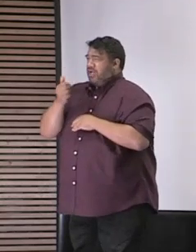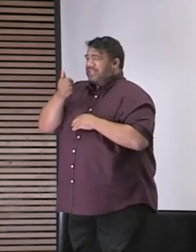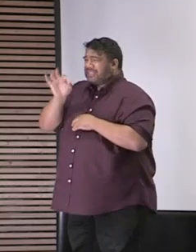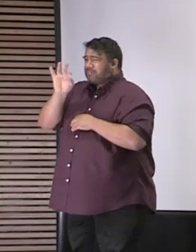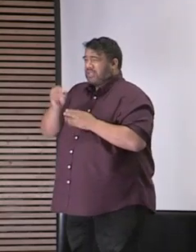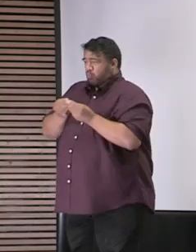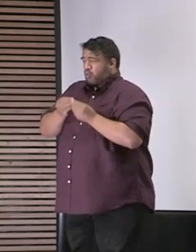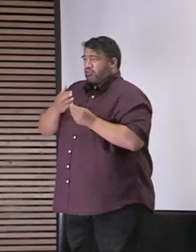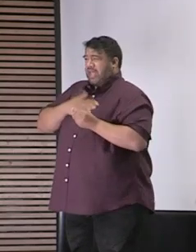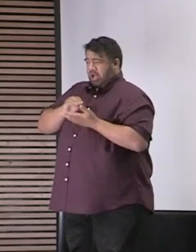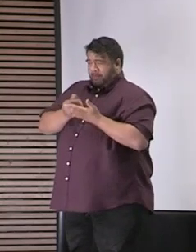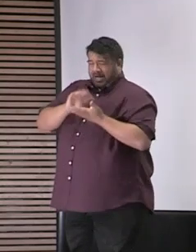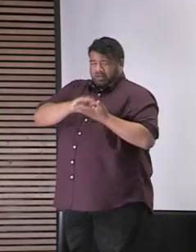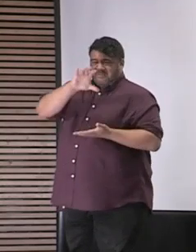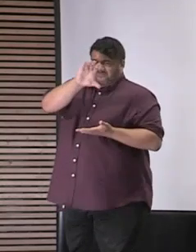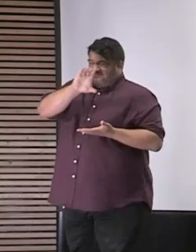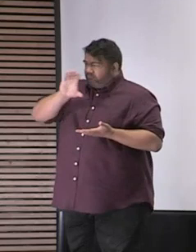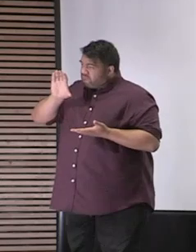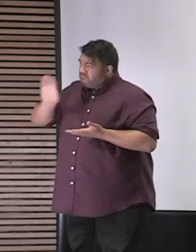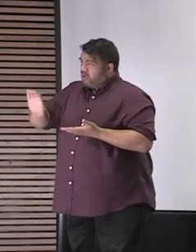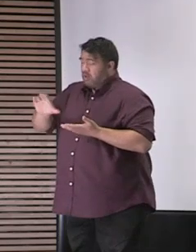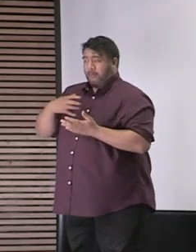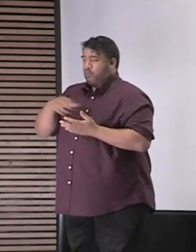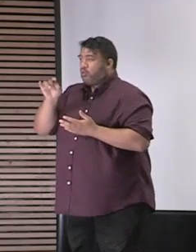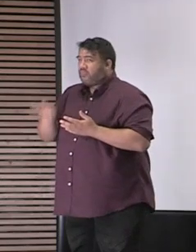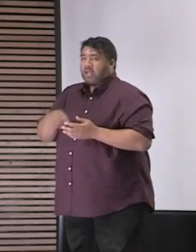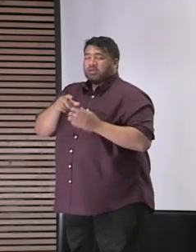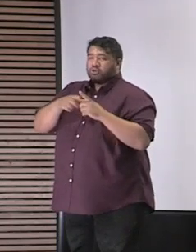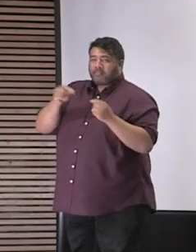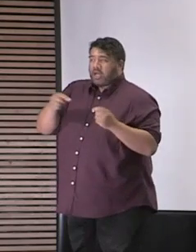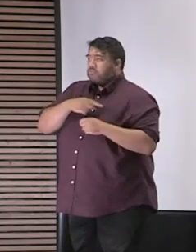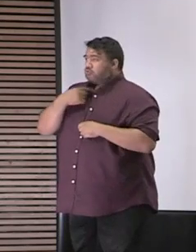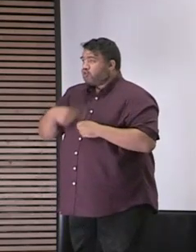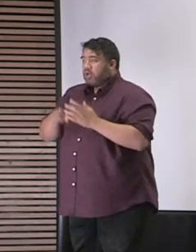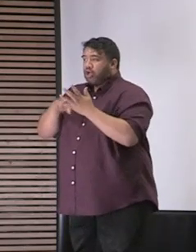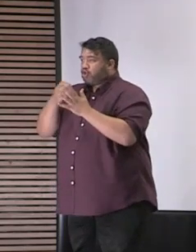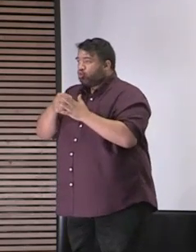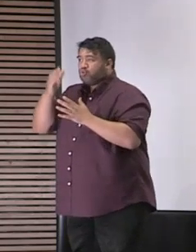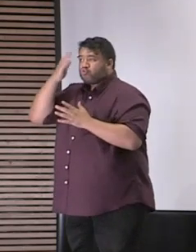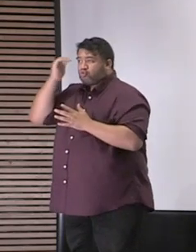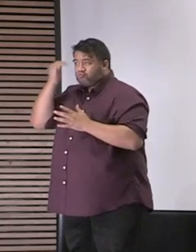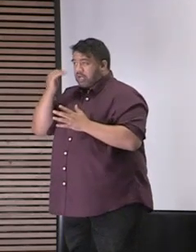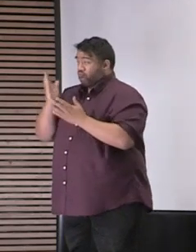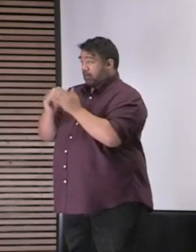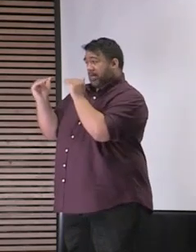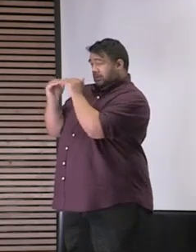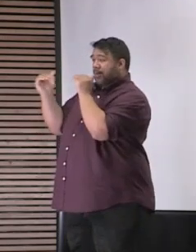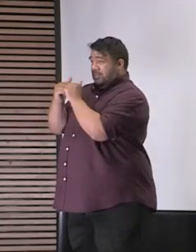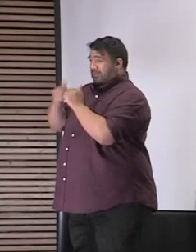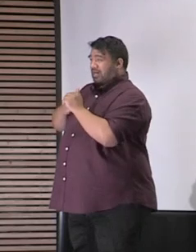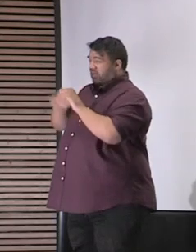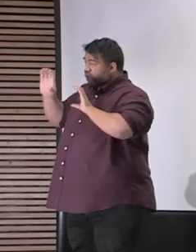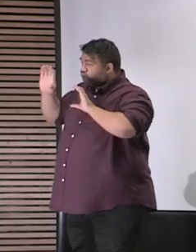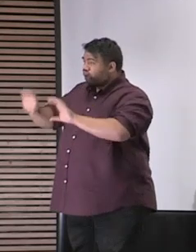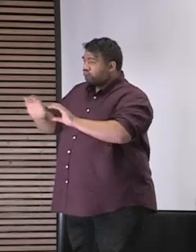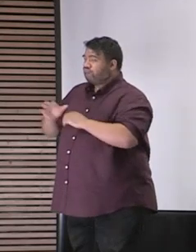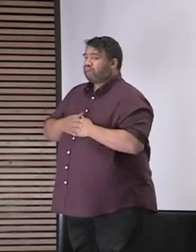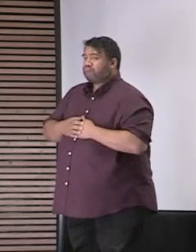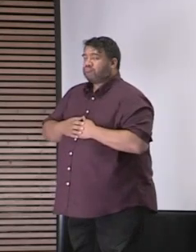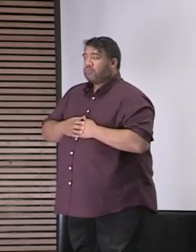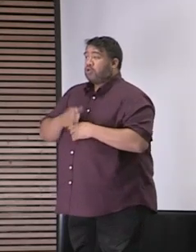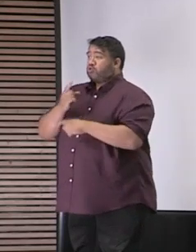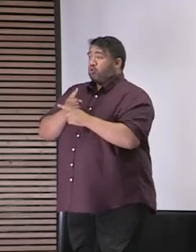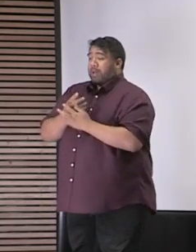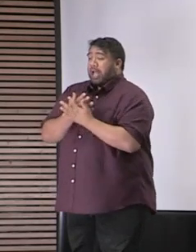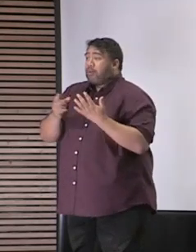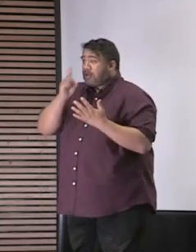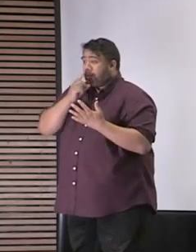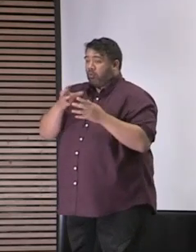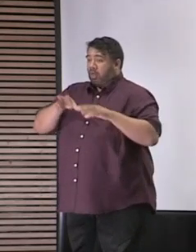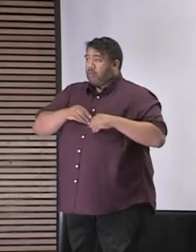La mayoría de los países